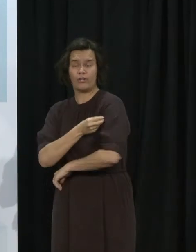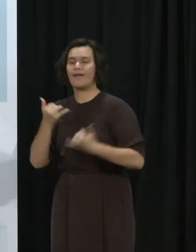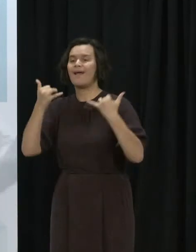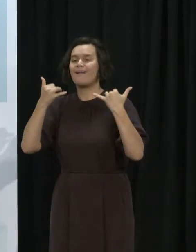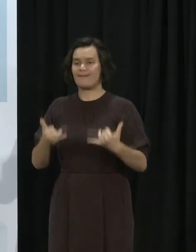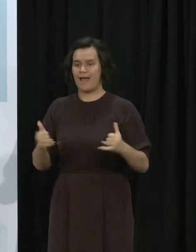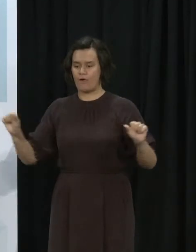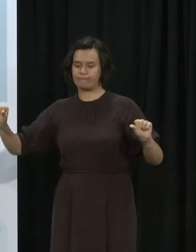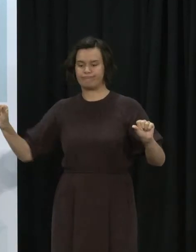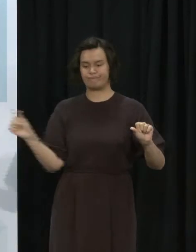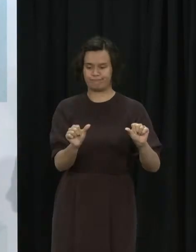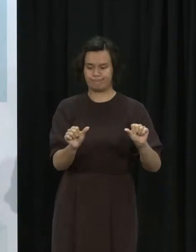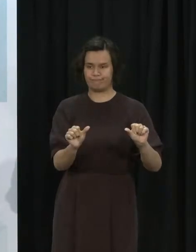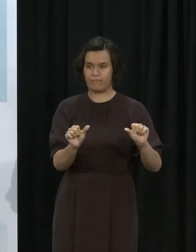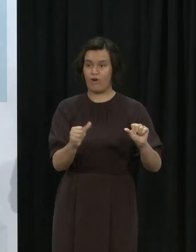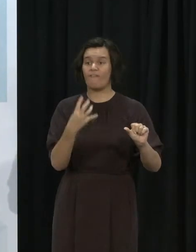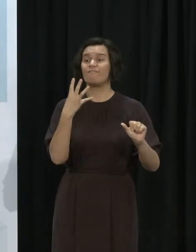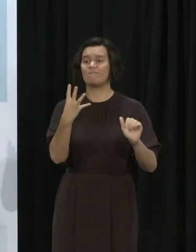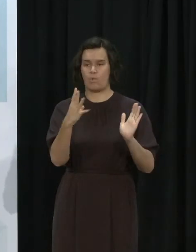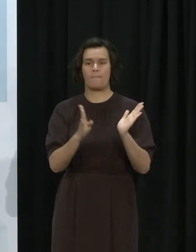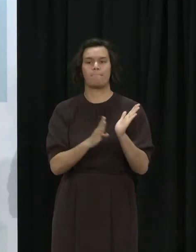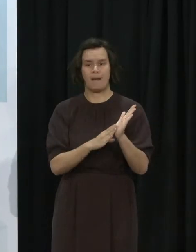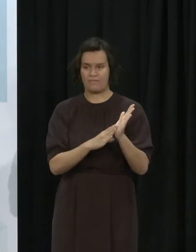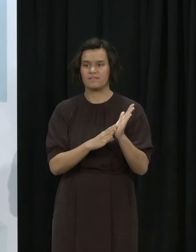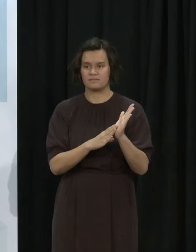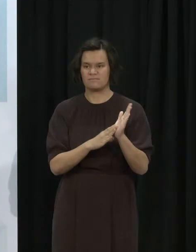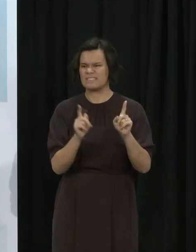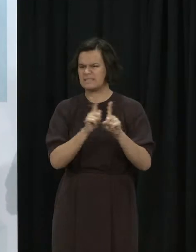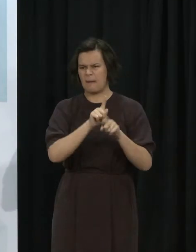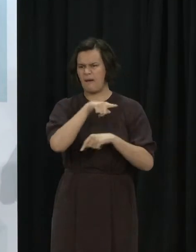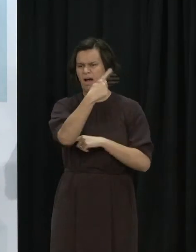maatau roopu tohutohu hangarau COVID 19 ko te poto te wa i